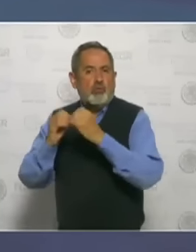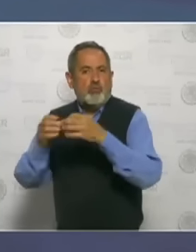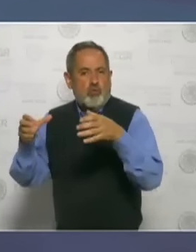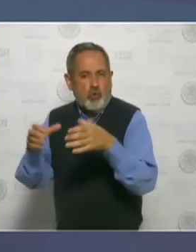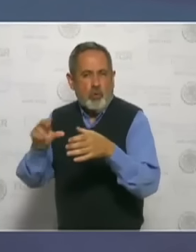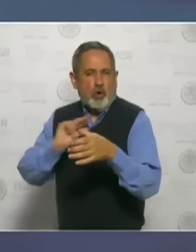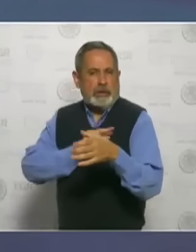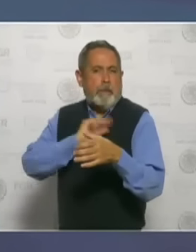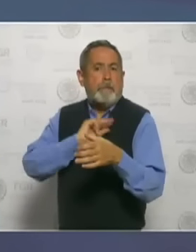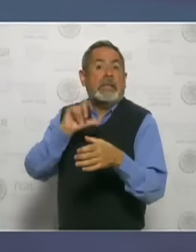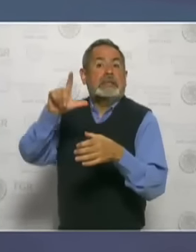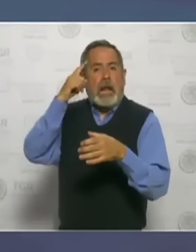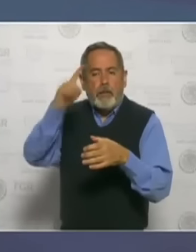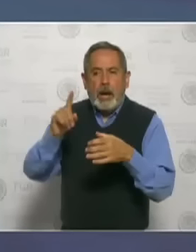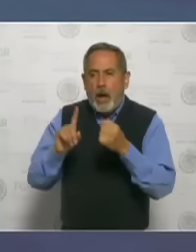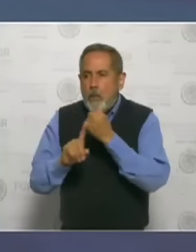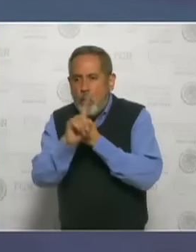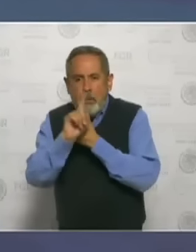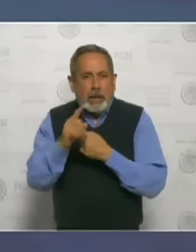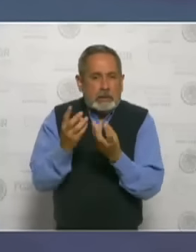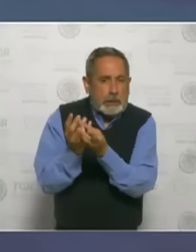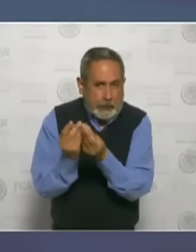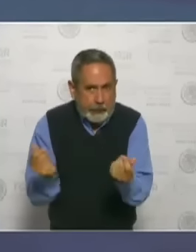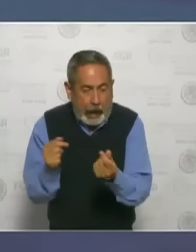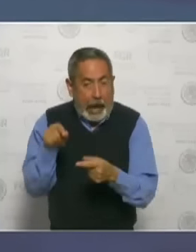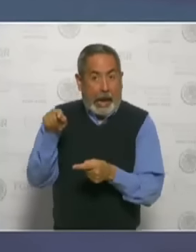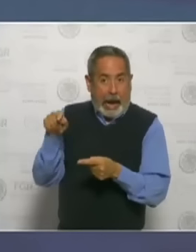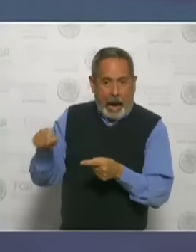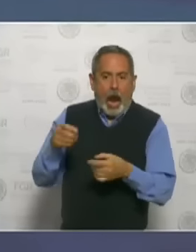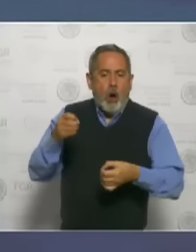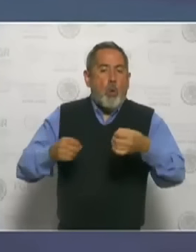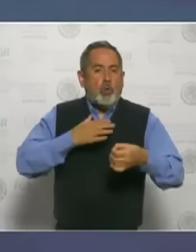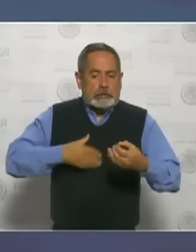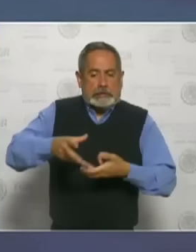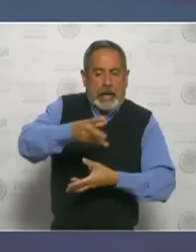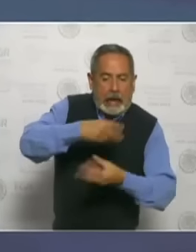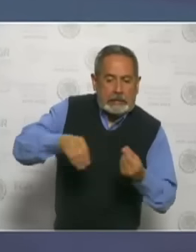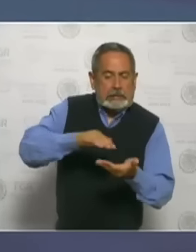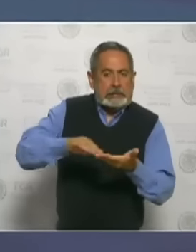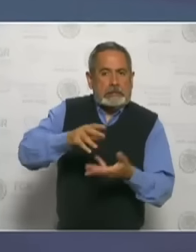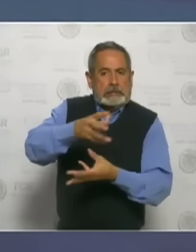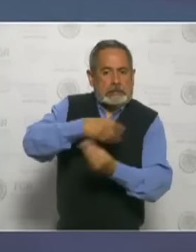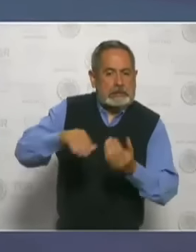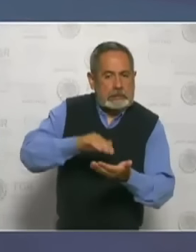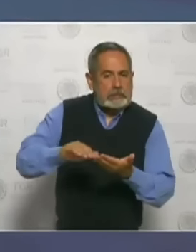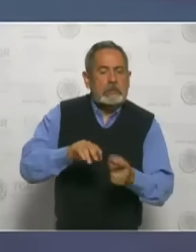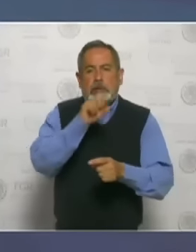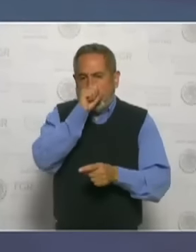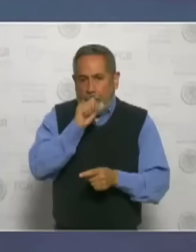alternativos de solución de controversias, la justicia restaurativa ha pasado de ser un recurso